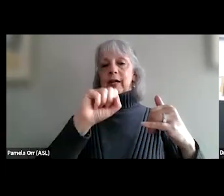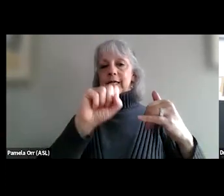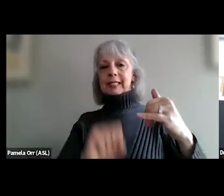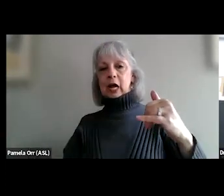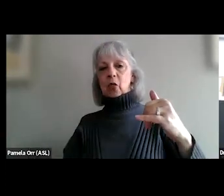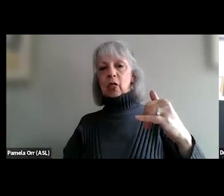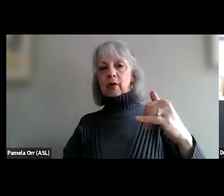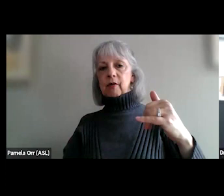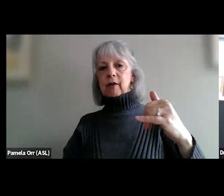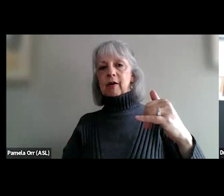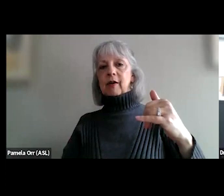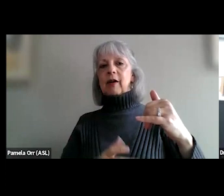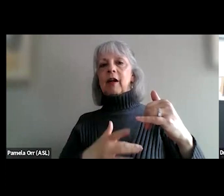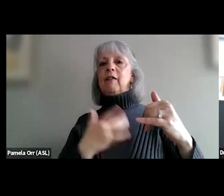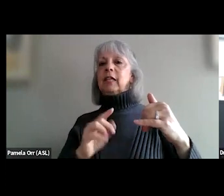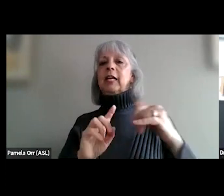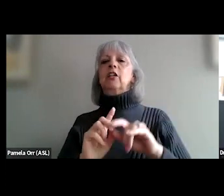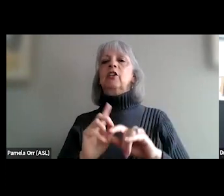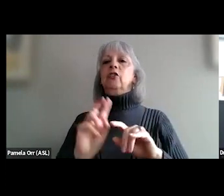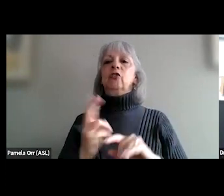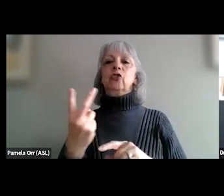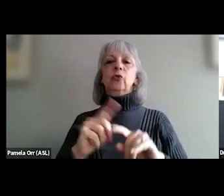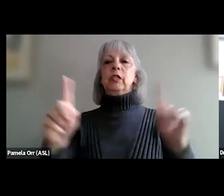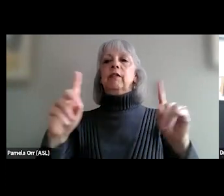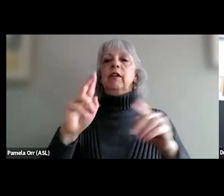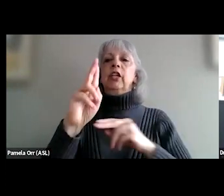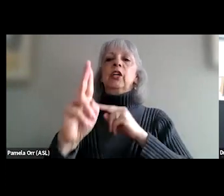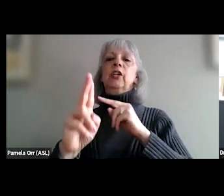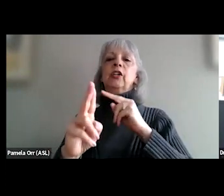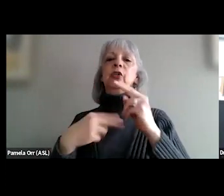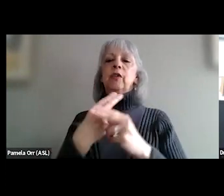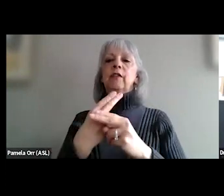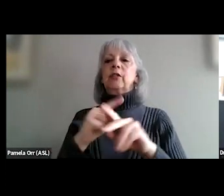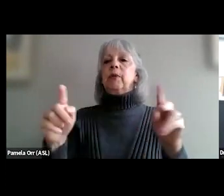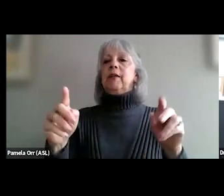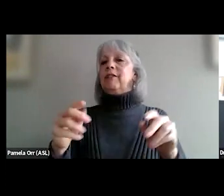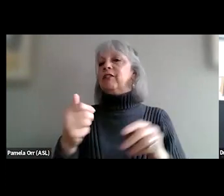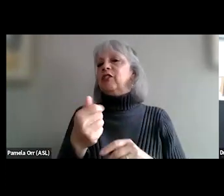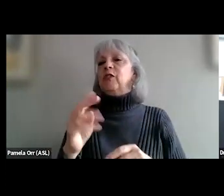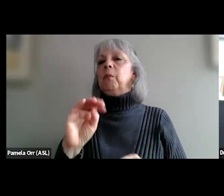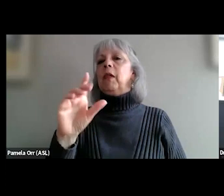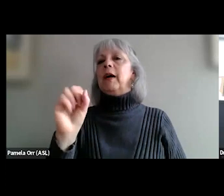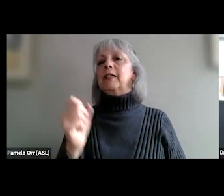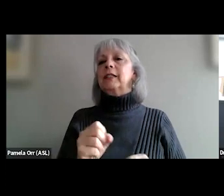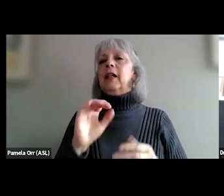que pueden parecer dos universos diferentes a pesar de que están a solo unas cuadras de distancia. Localmente nos referimos a esto como la división Delmar